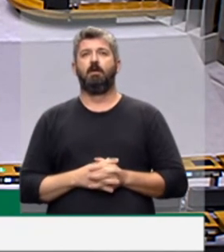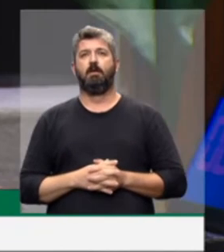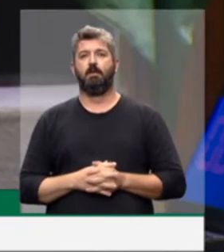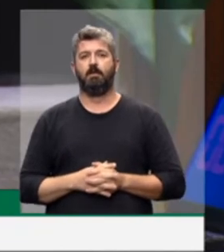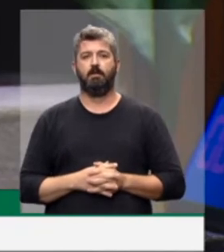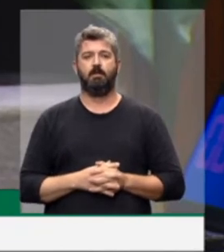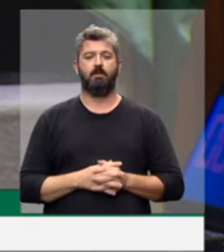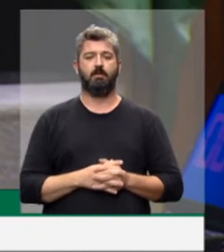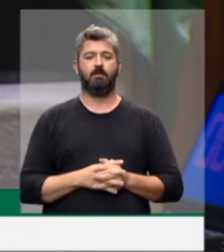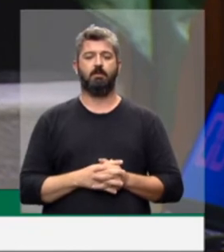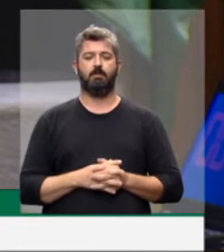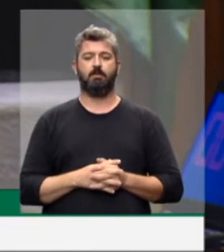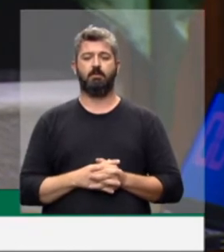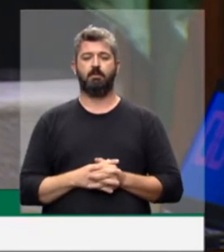PSB . [TAIRIK PIO]: DEPUTADO